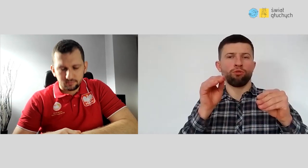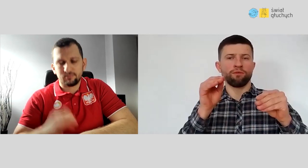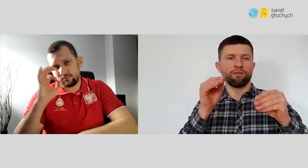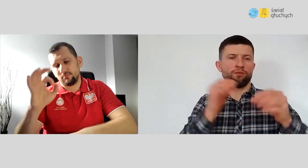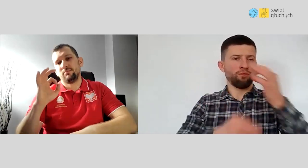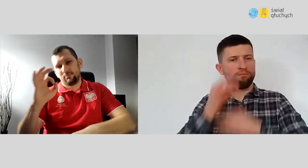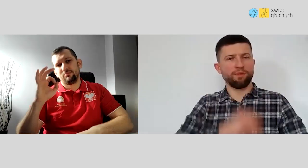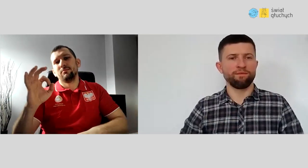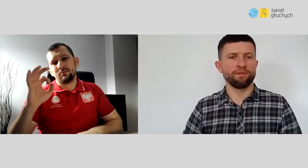Opowiesz nam?